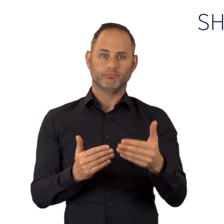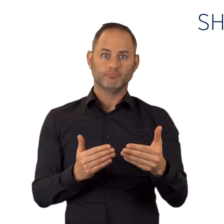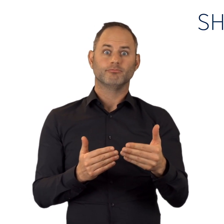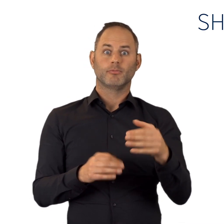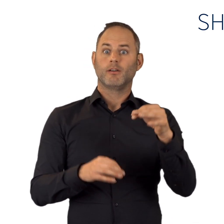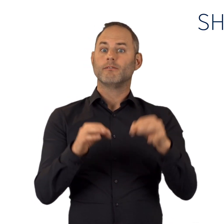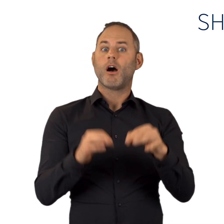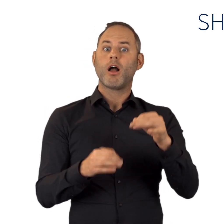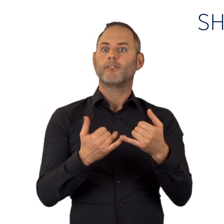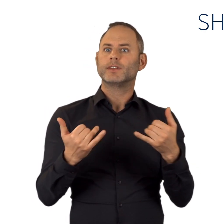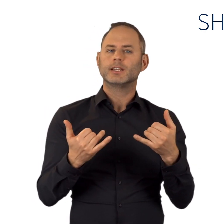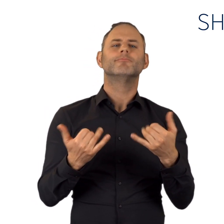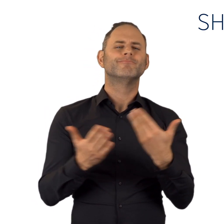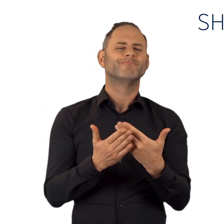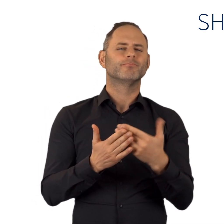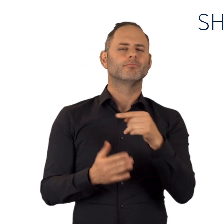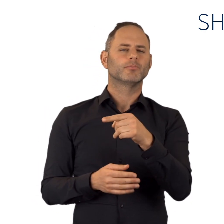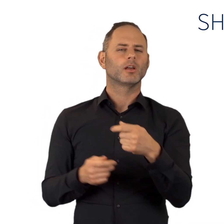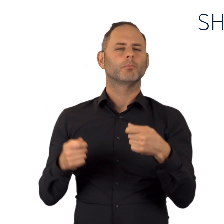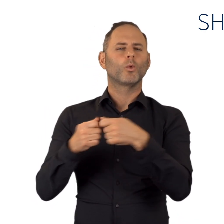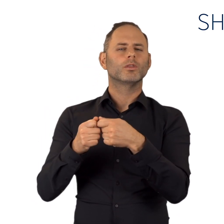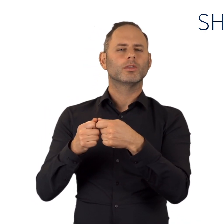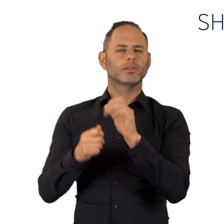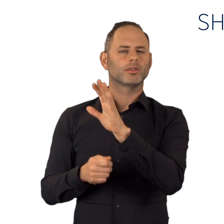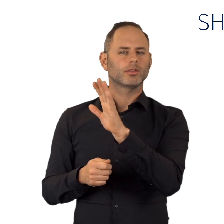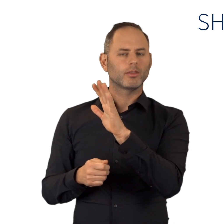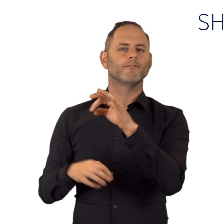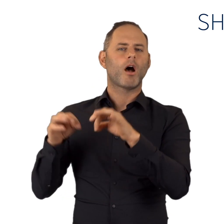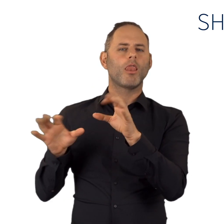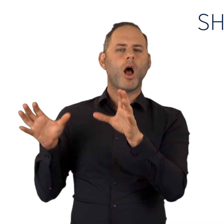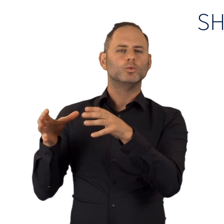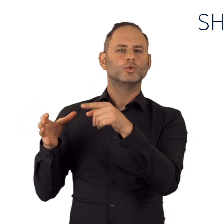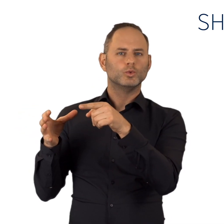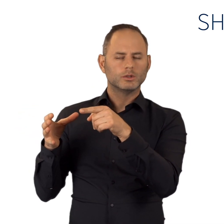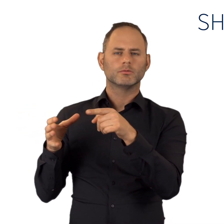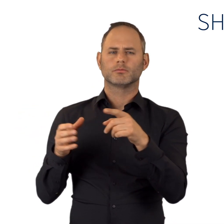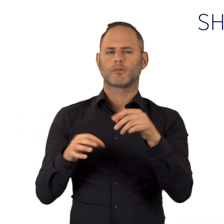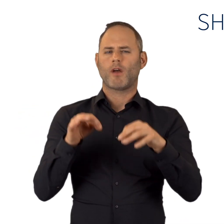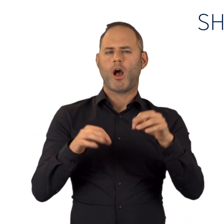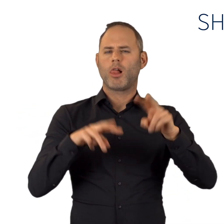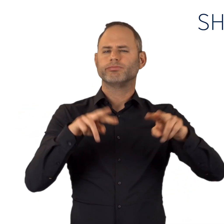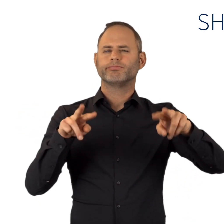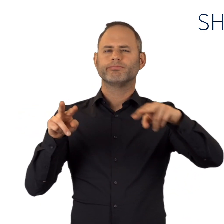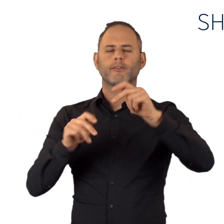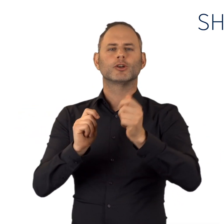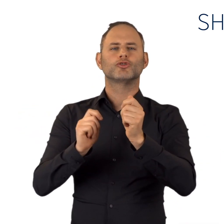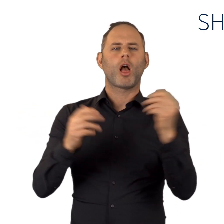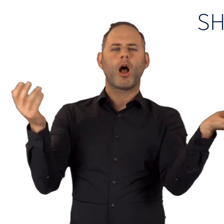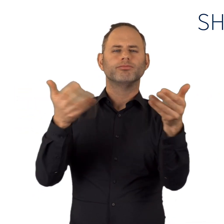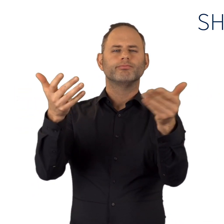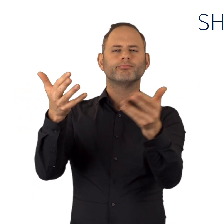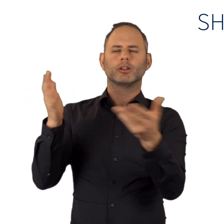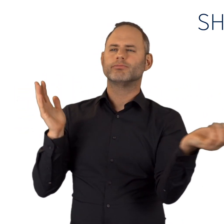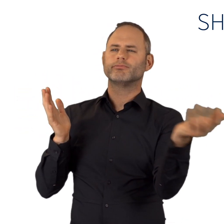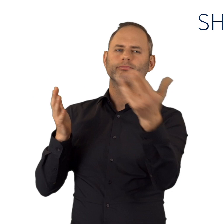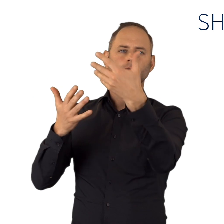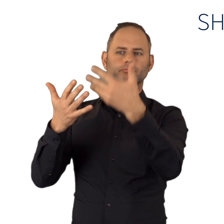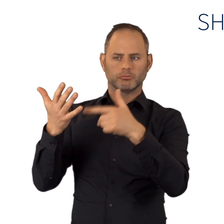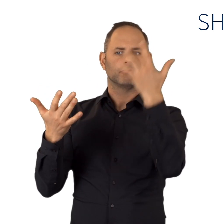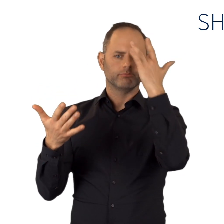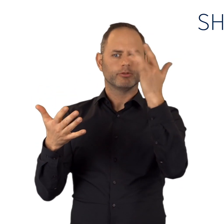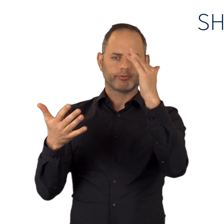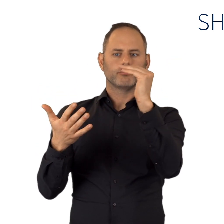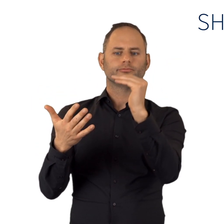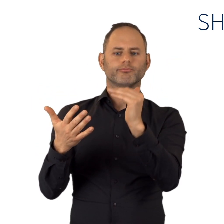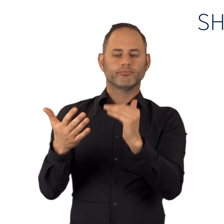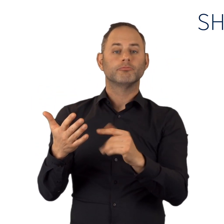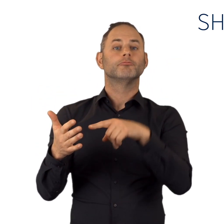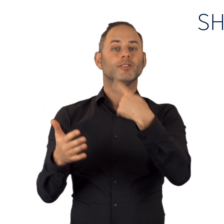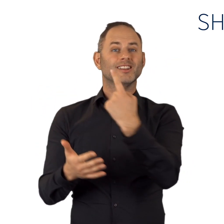nachdem die Wahlvorschläge vom Bundeswahlausschuss zugelassen